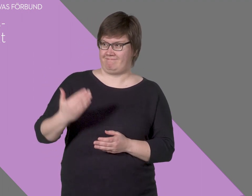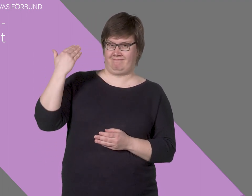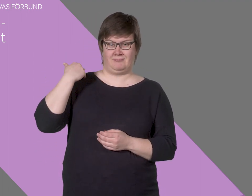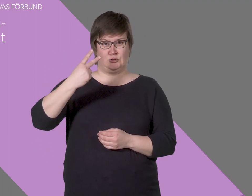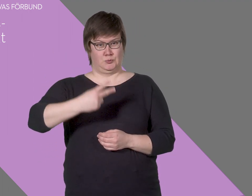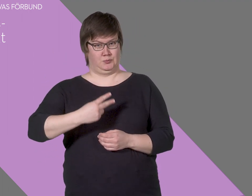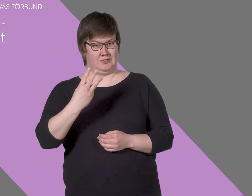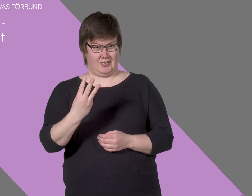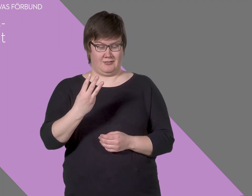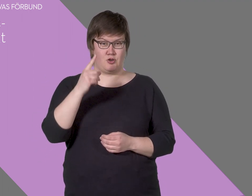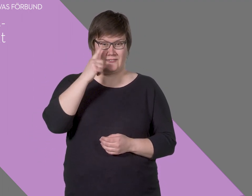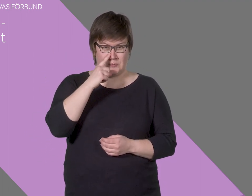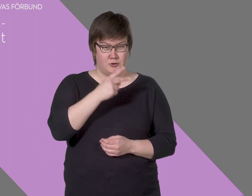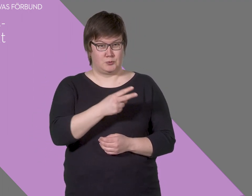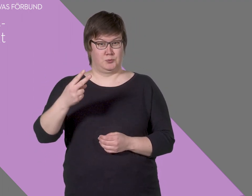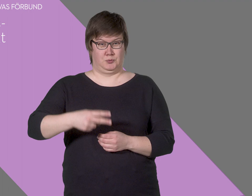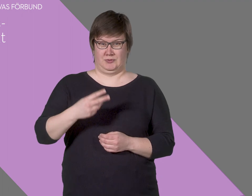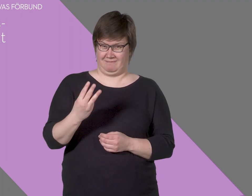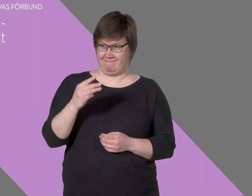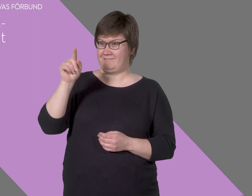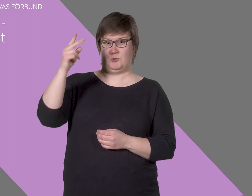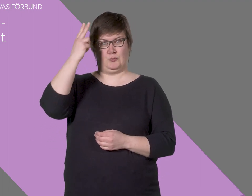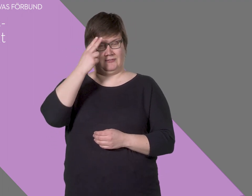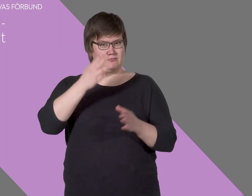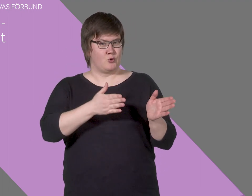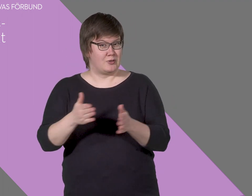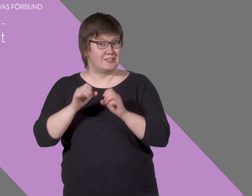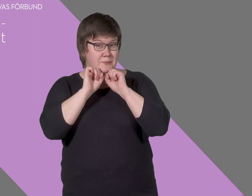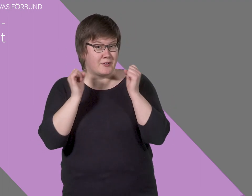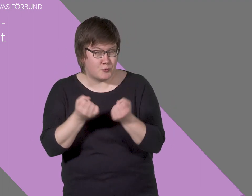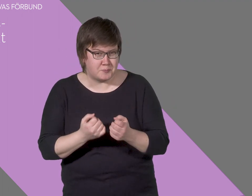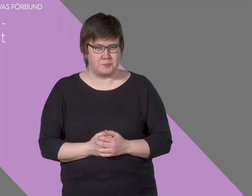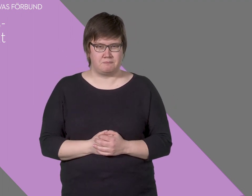Den 23 november 2023 hölls ett seminarium på universitetet -